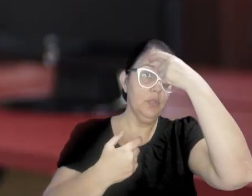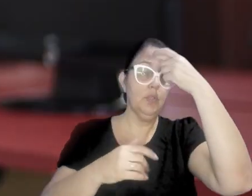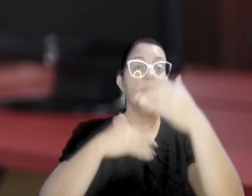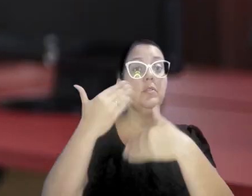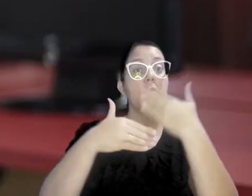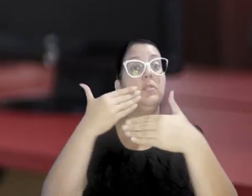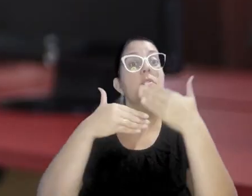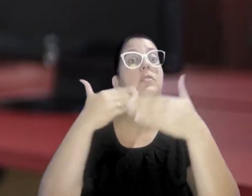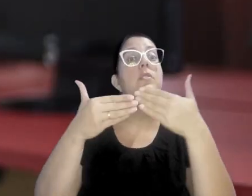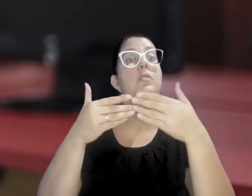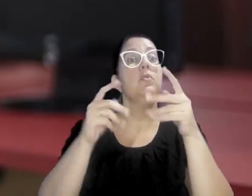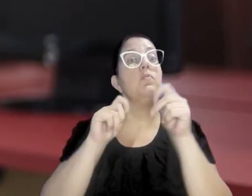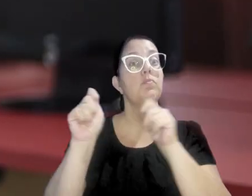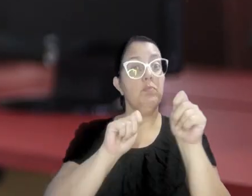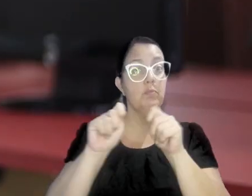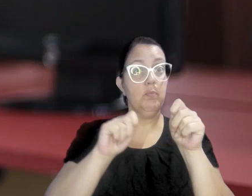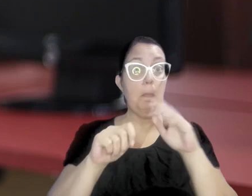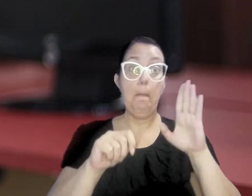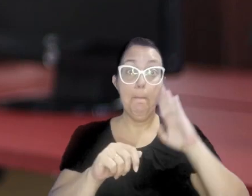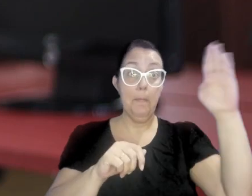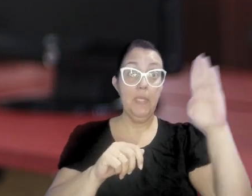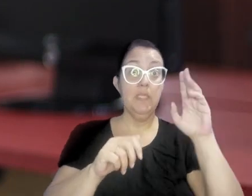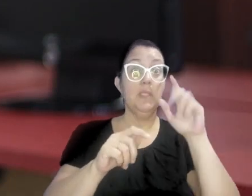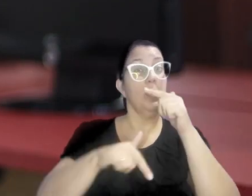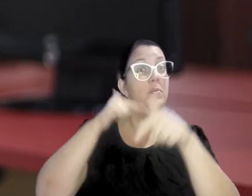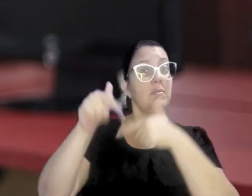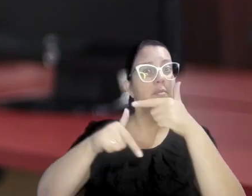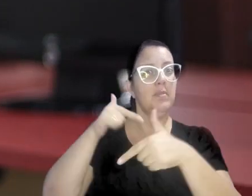os processos econômicos, principalmente, que as suas atividades,